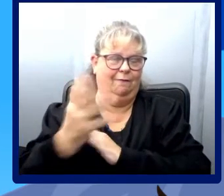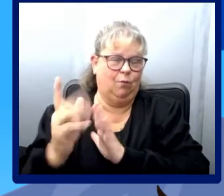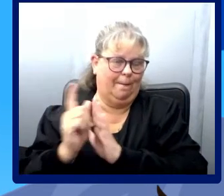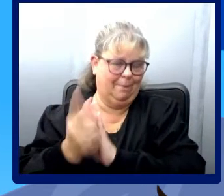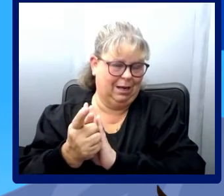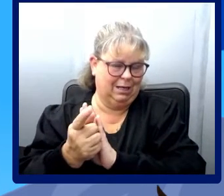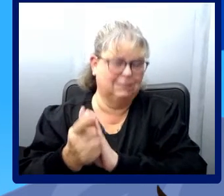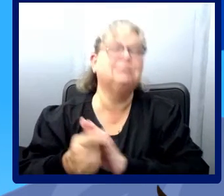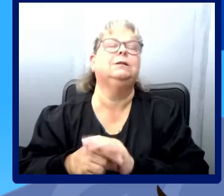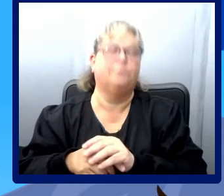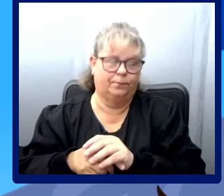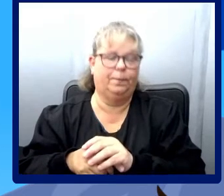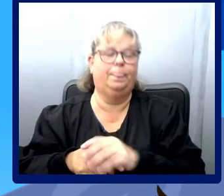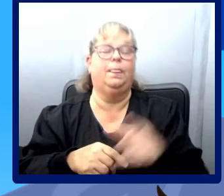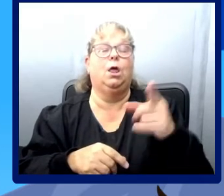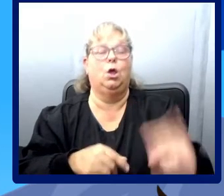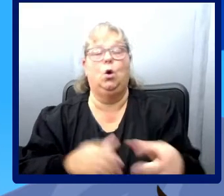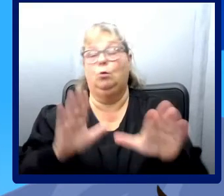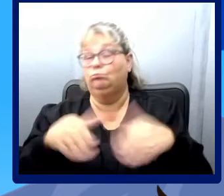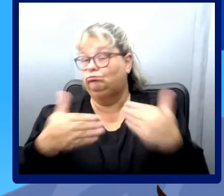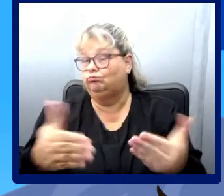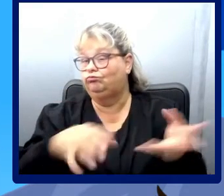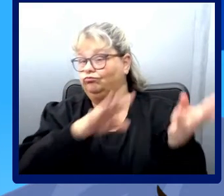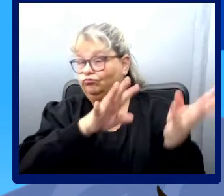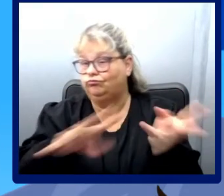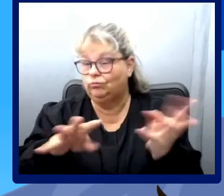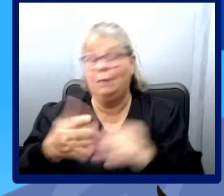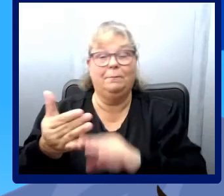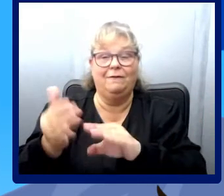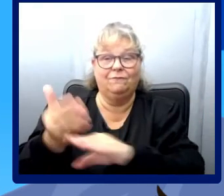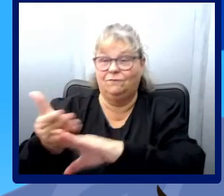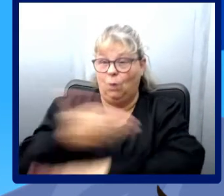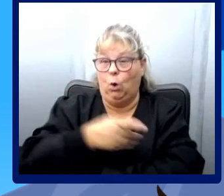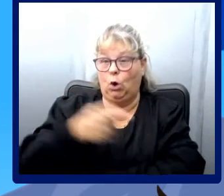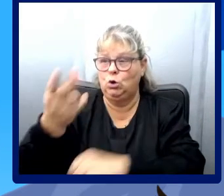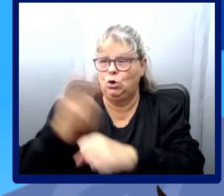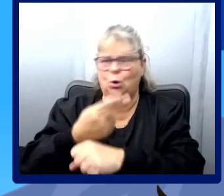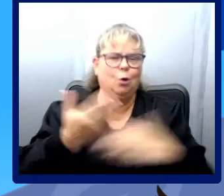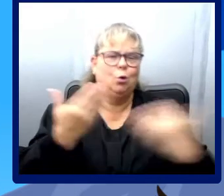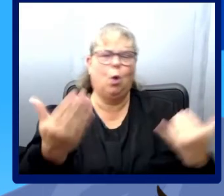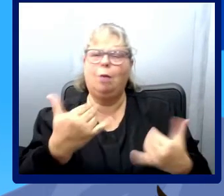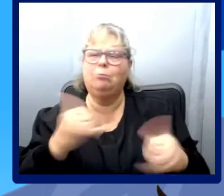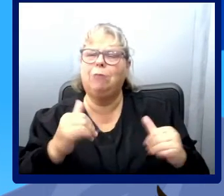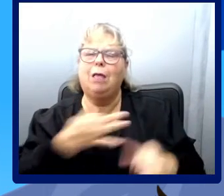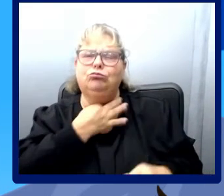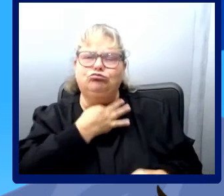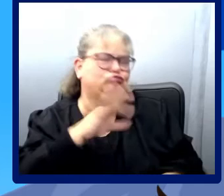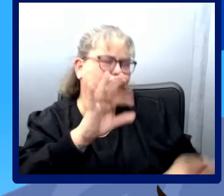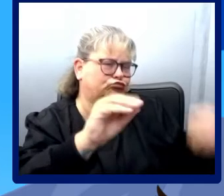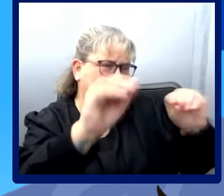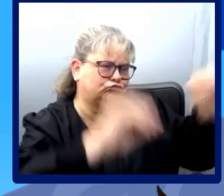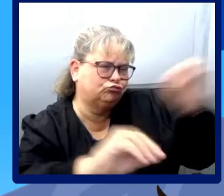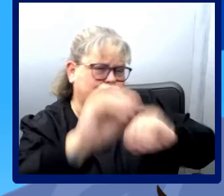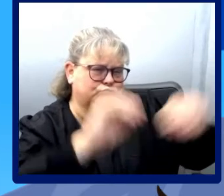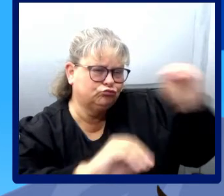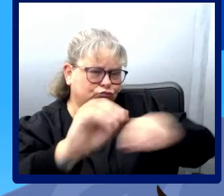y antes de tratar de aplicarlo, traten de jugar con ese flujo de ejemplo para ver cómo pueden usarlo.